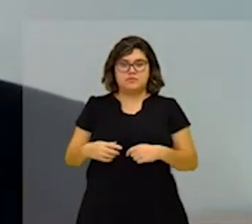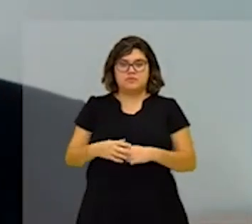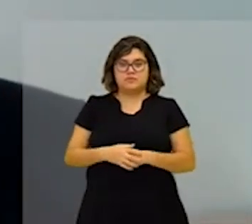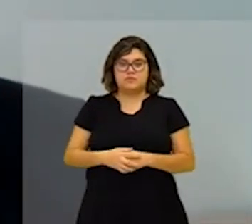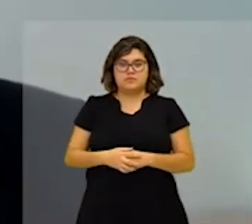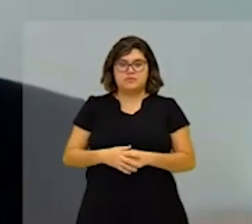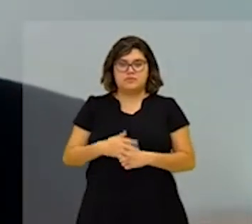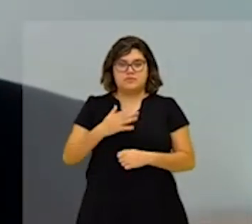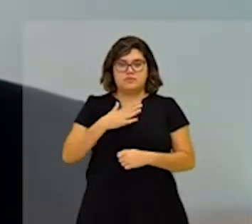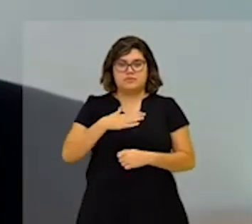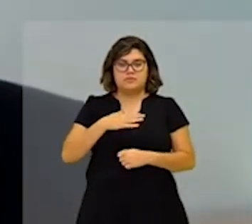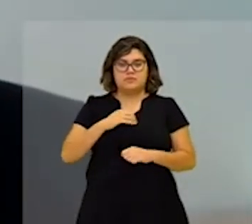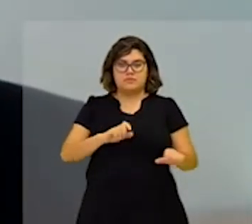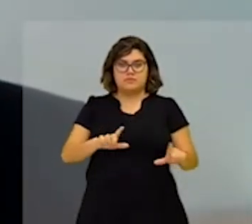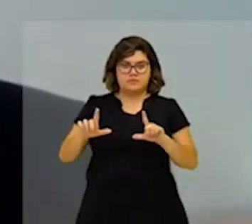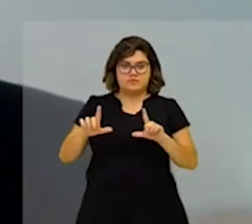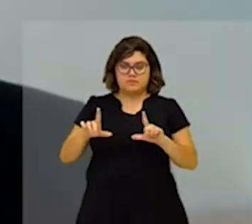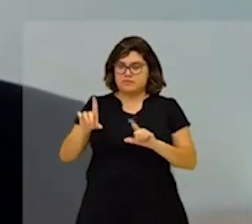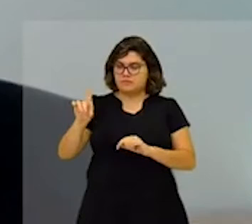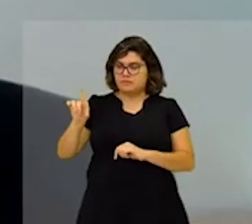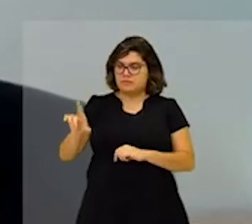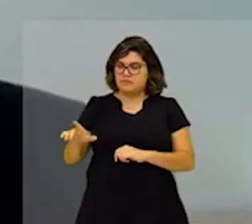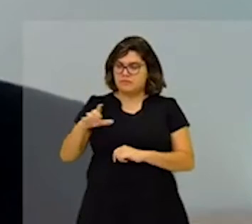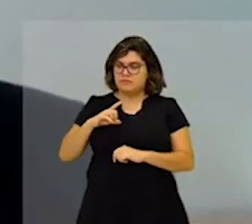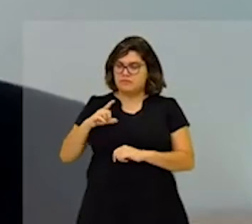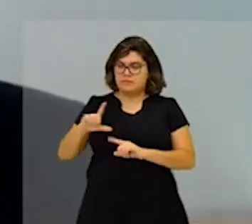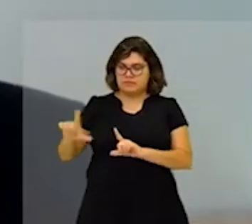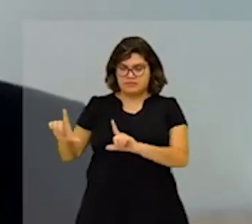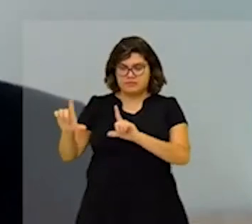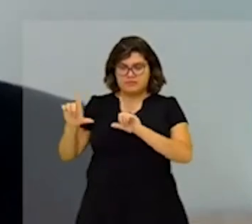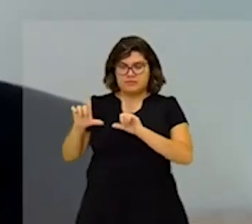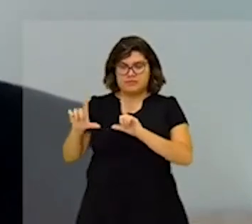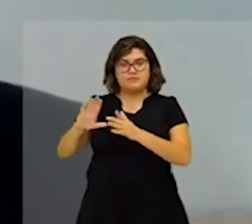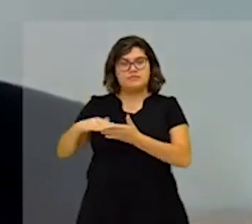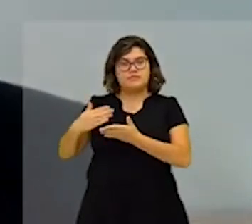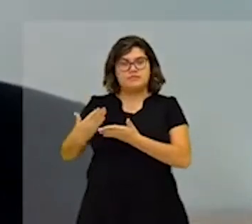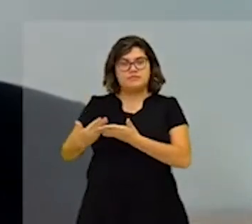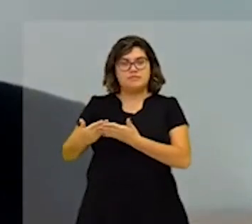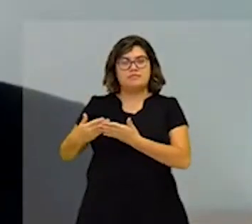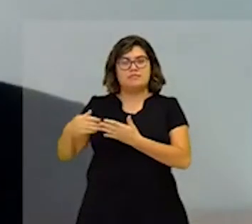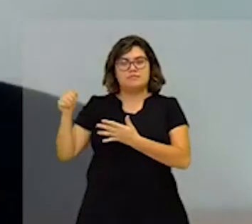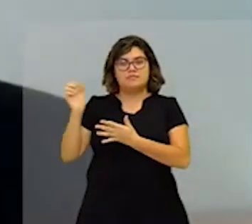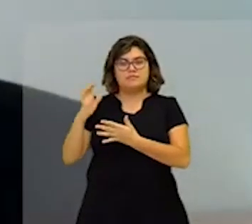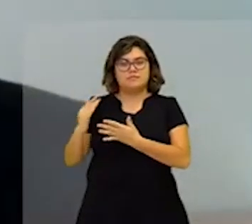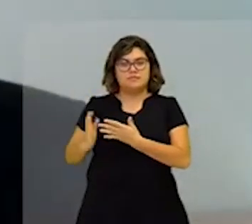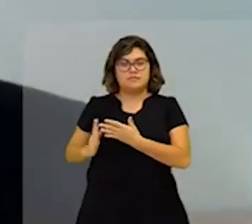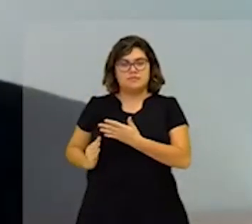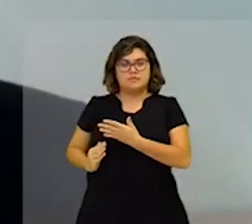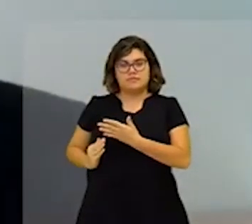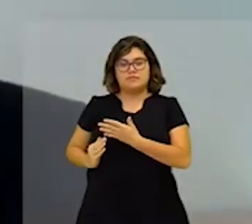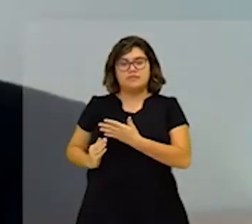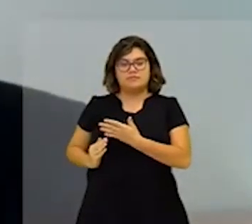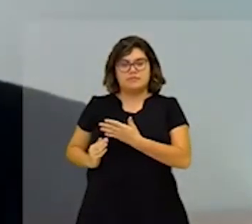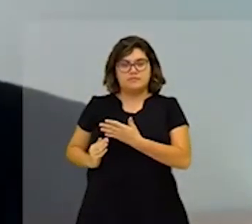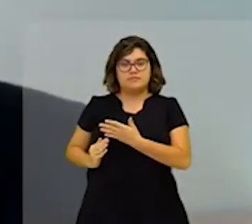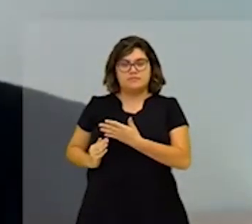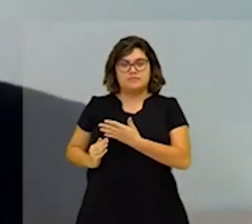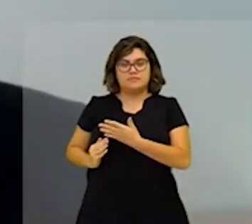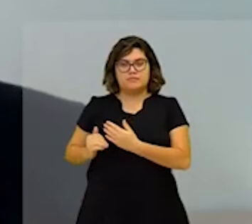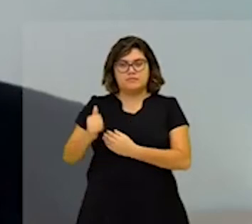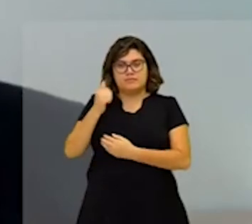tela à direita a imagem destaque de um intérprete da língua brasileira de sinais uma mulher de cor